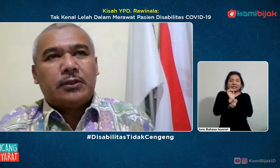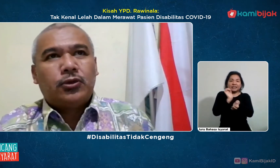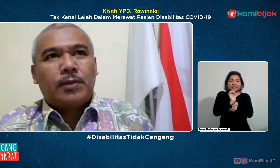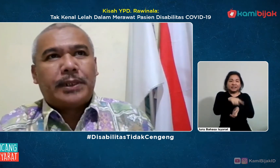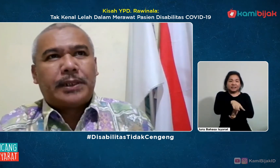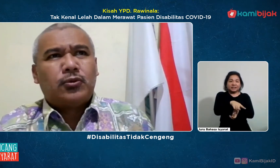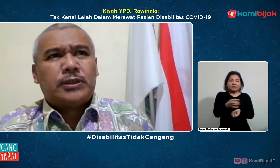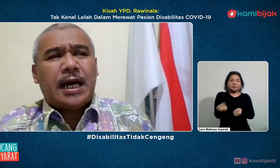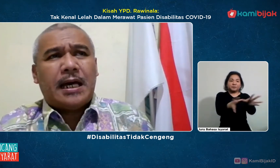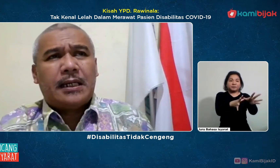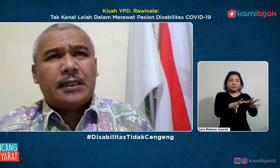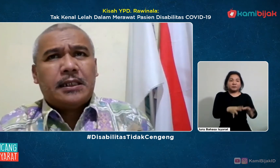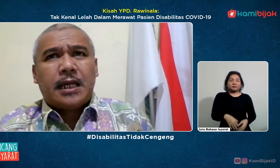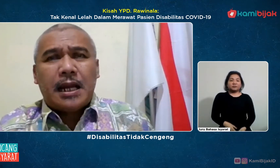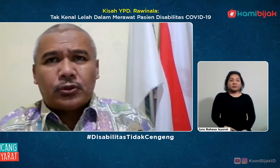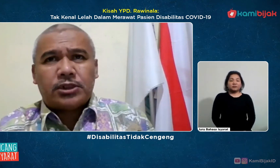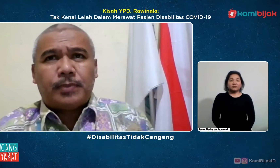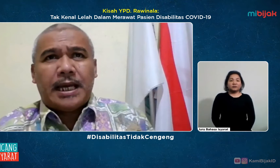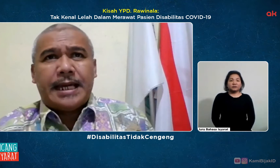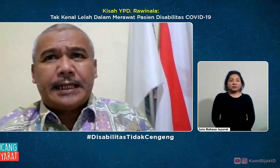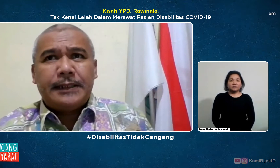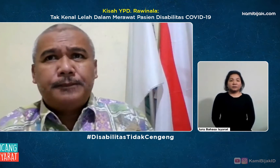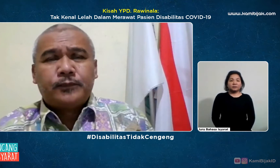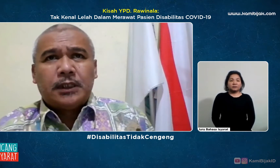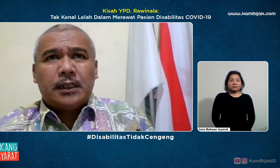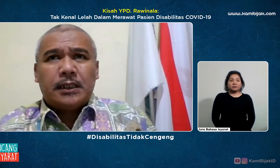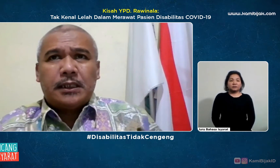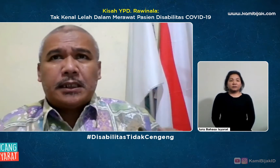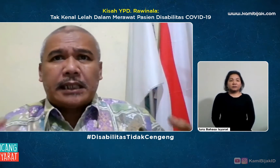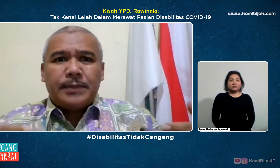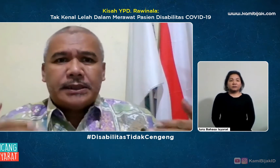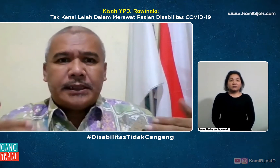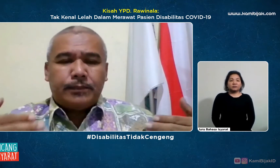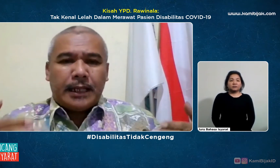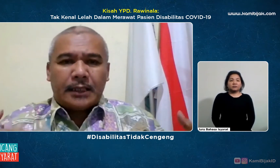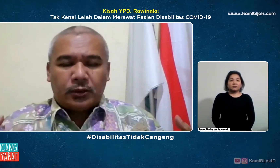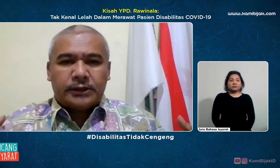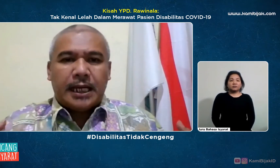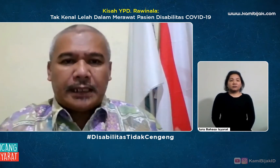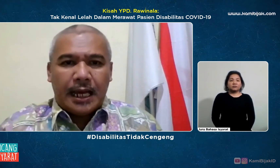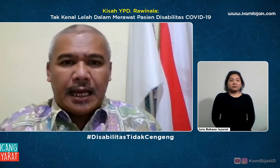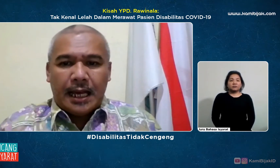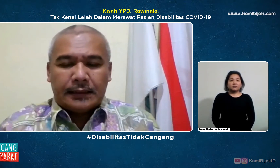Kemudian untuk mempermudah dalam proses pelayanan kami sedikit mengatur jarak,